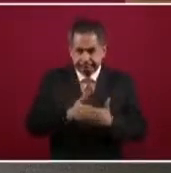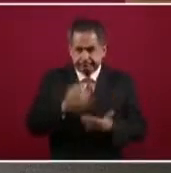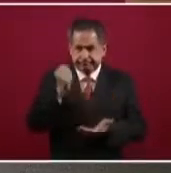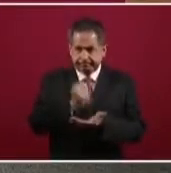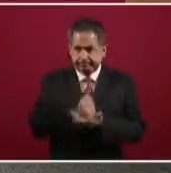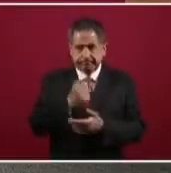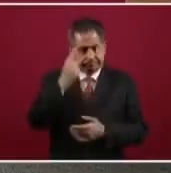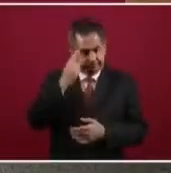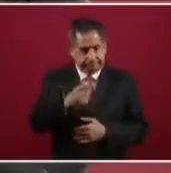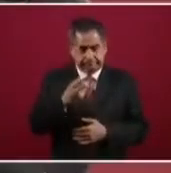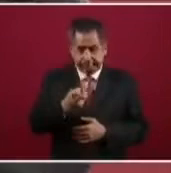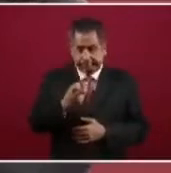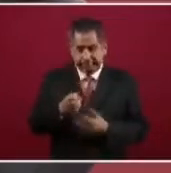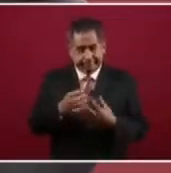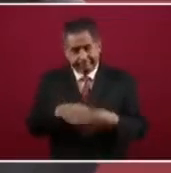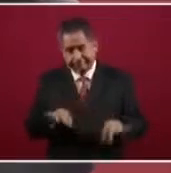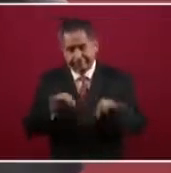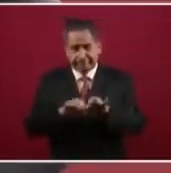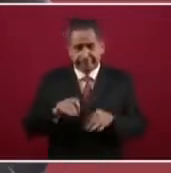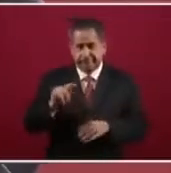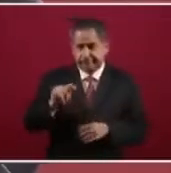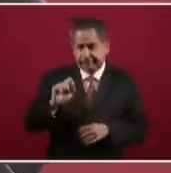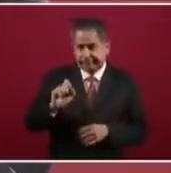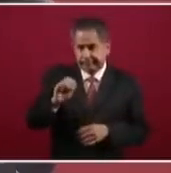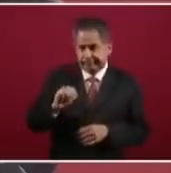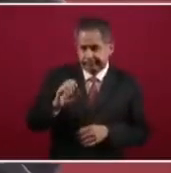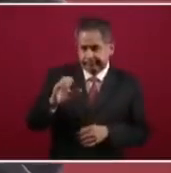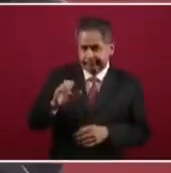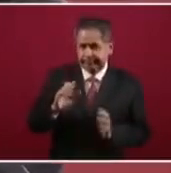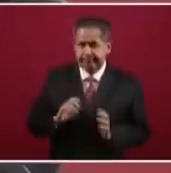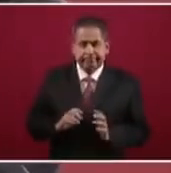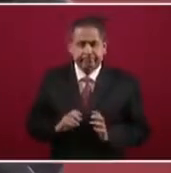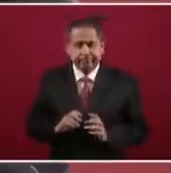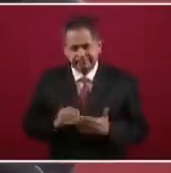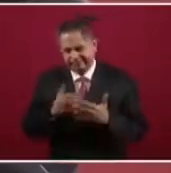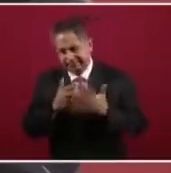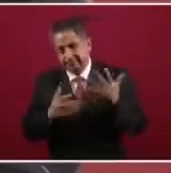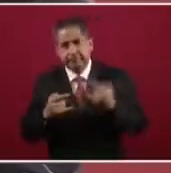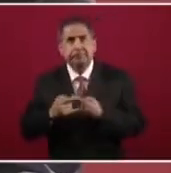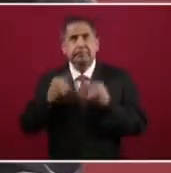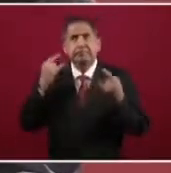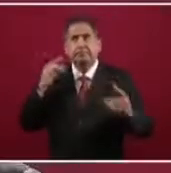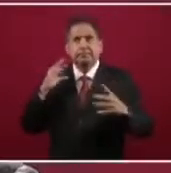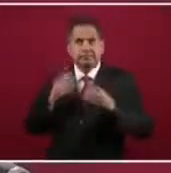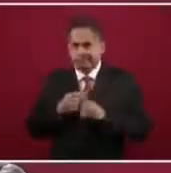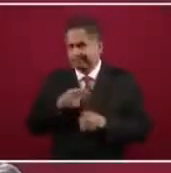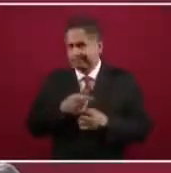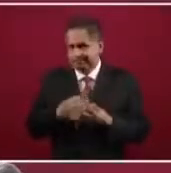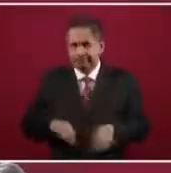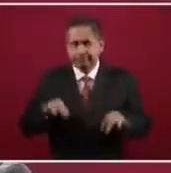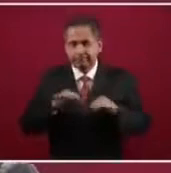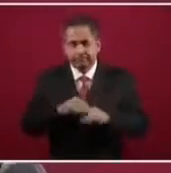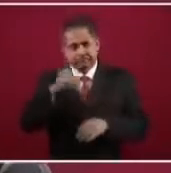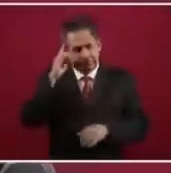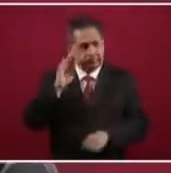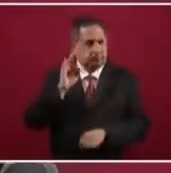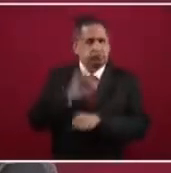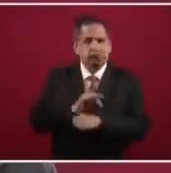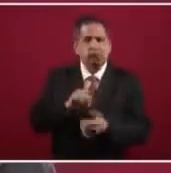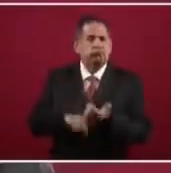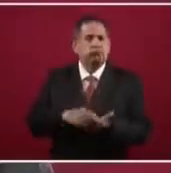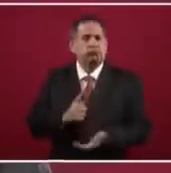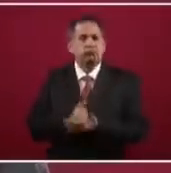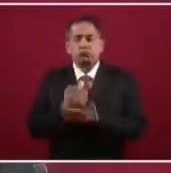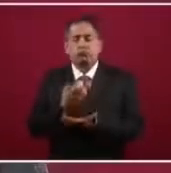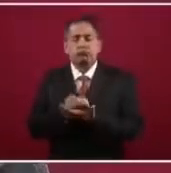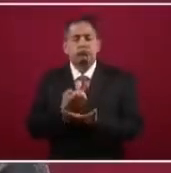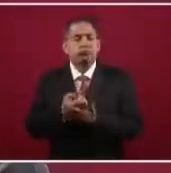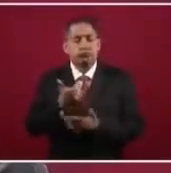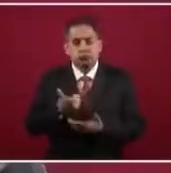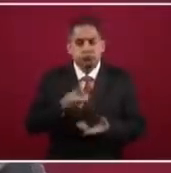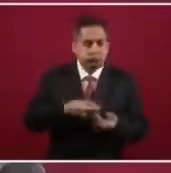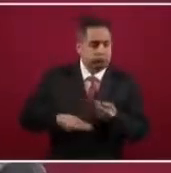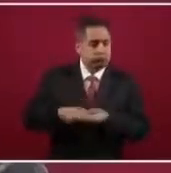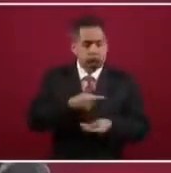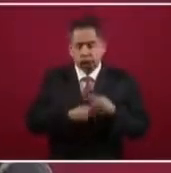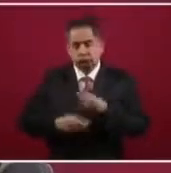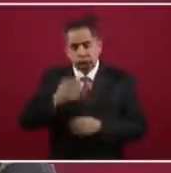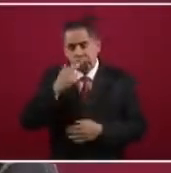este importante asunto, que es todo un acontecimiento para favorecer la economía de los tres países